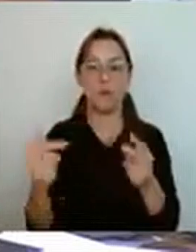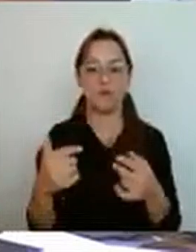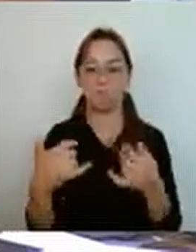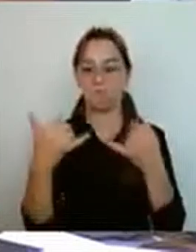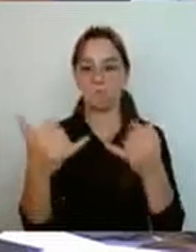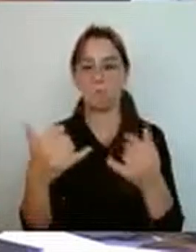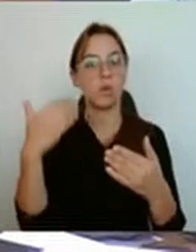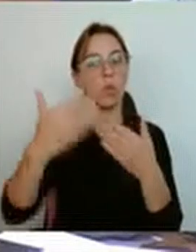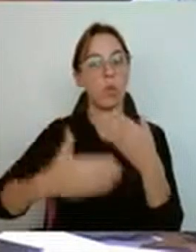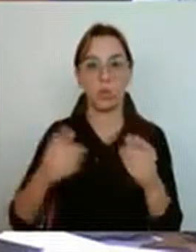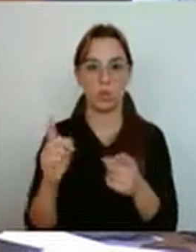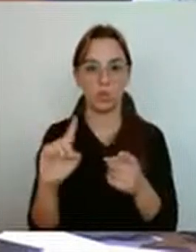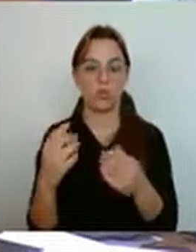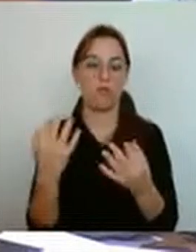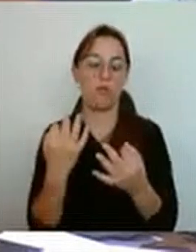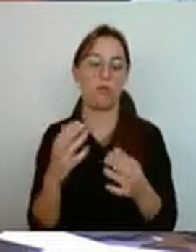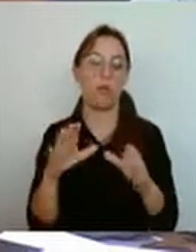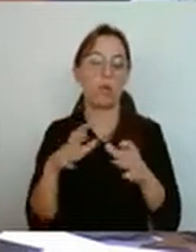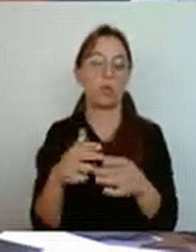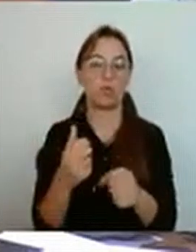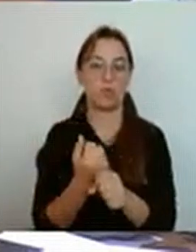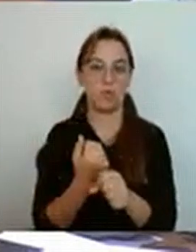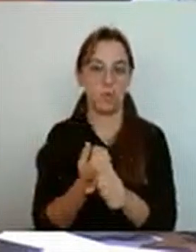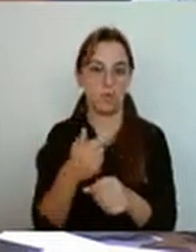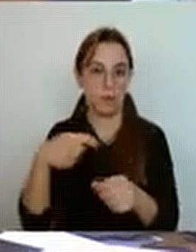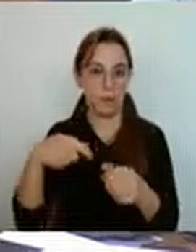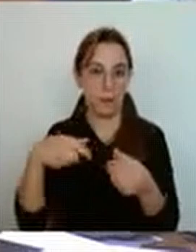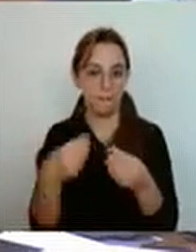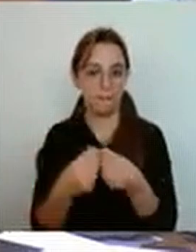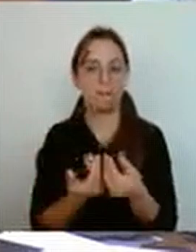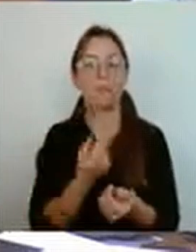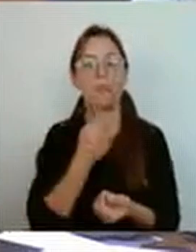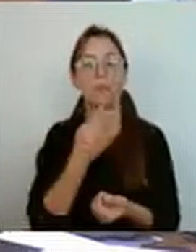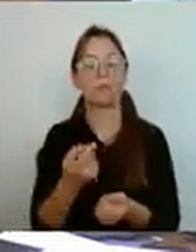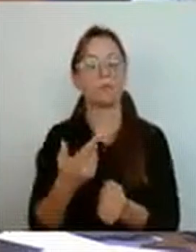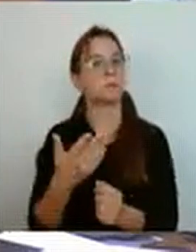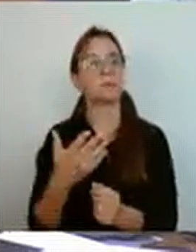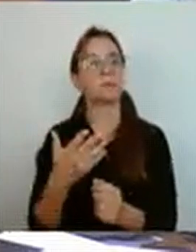executivo e refugiada num parecer